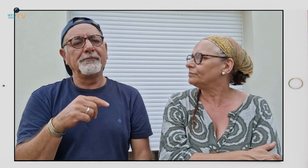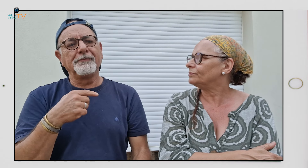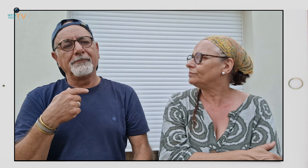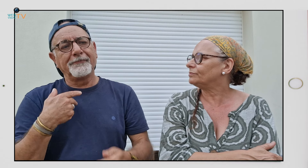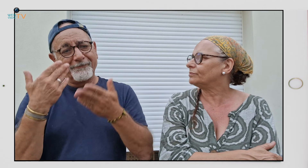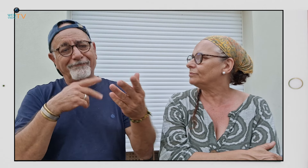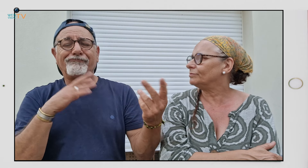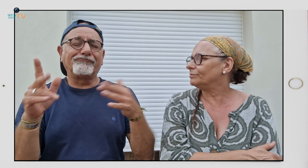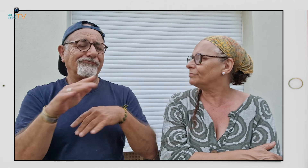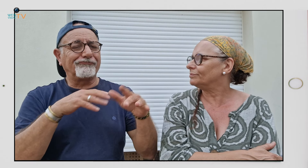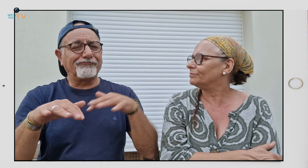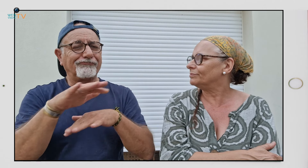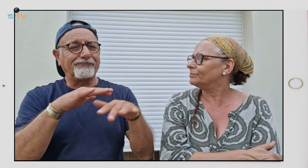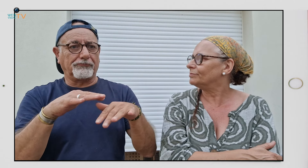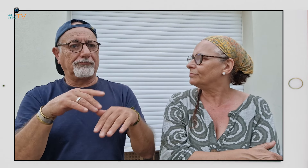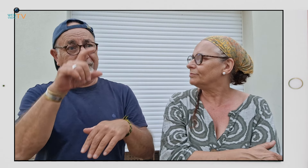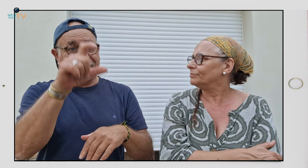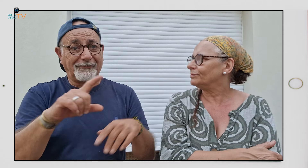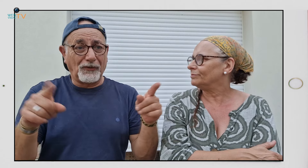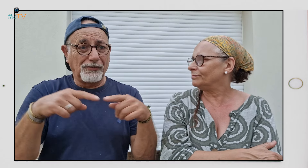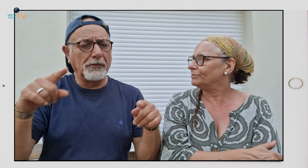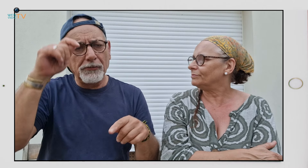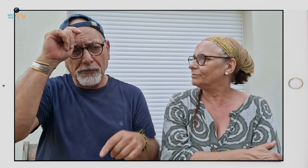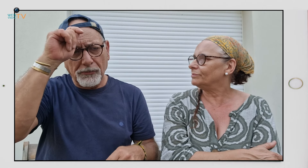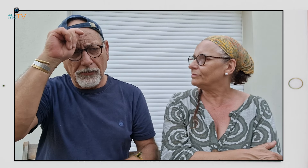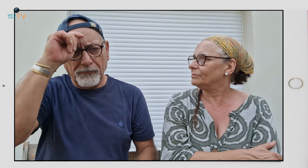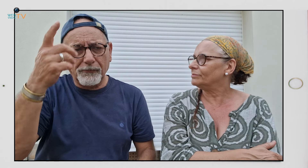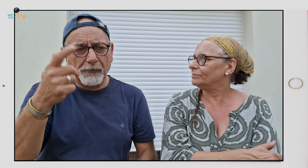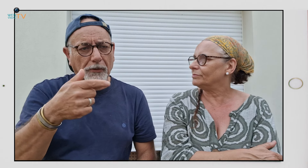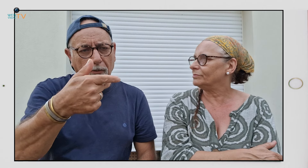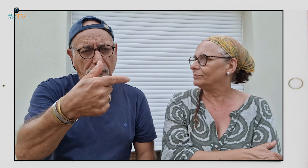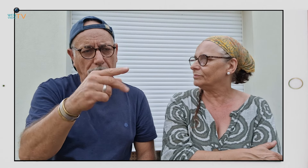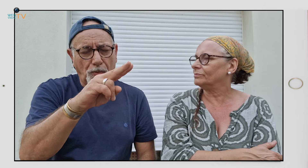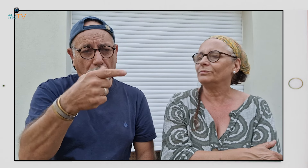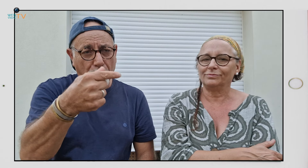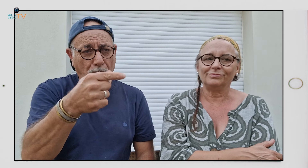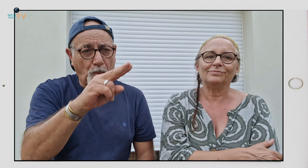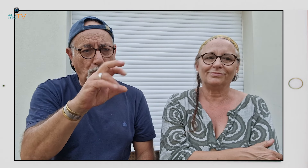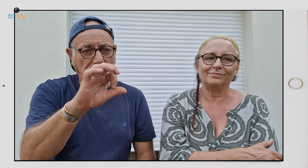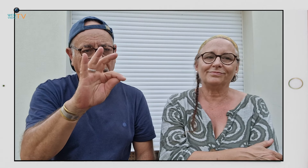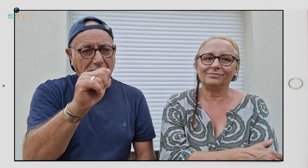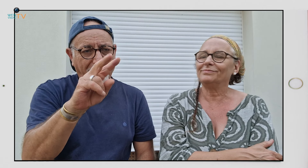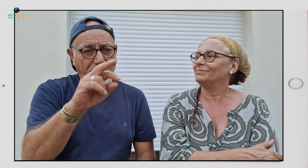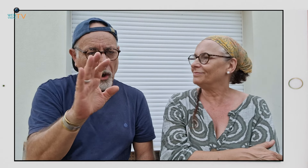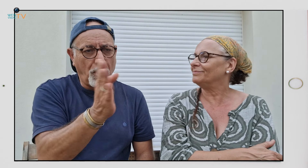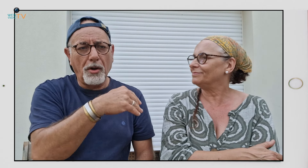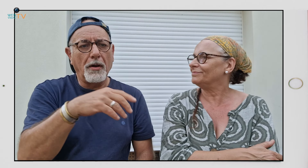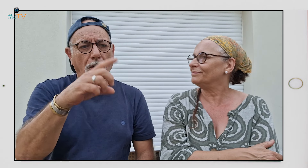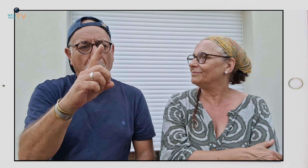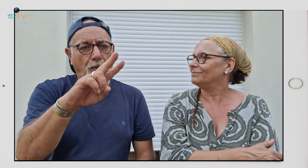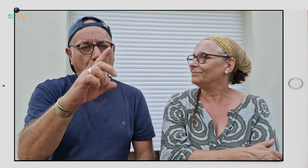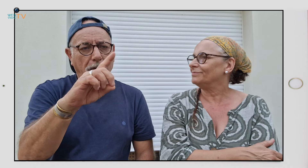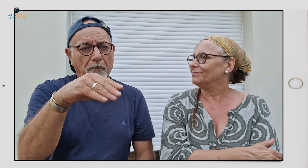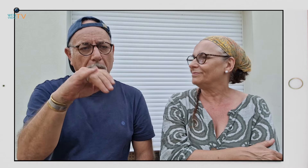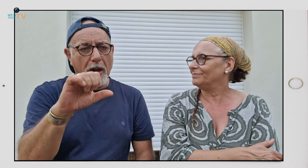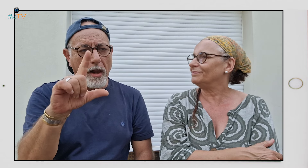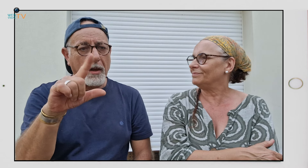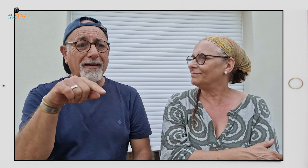Entre ellos estaba el Maestro y director de orquestra Gustavo Dudamel,